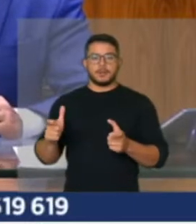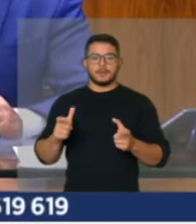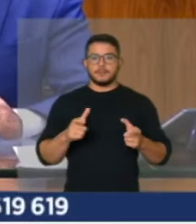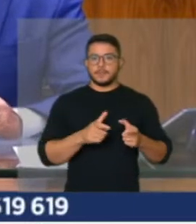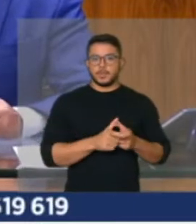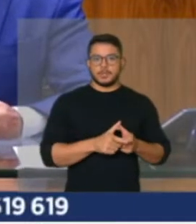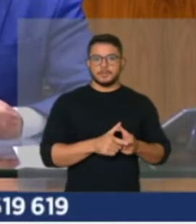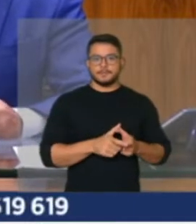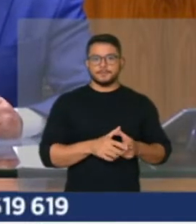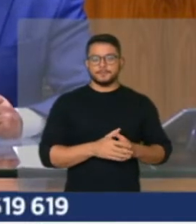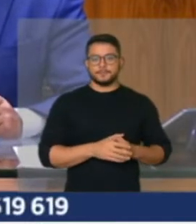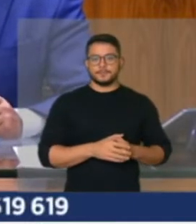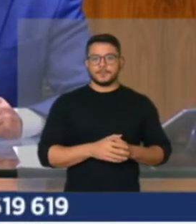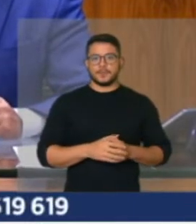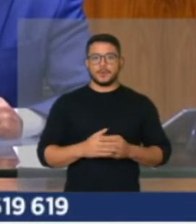OPOSIÇÃO? GOVERNO? PAINEL ESTÁ BEM... BEM DECIDIDO,